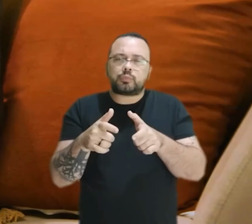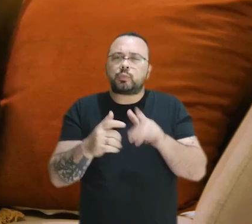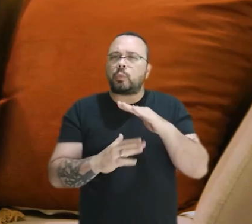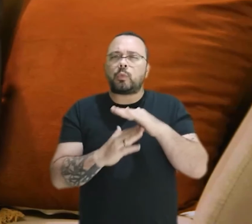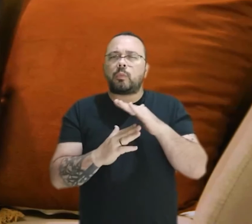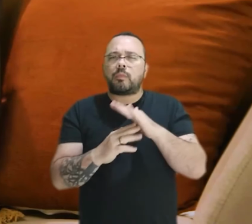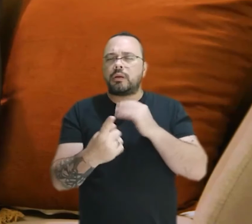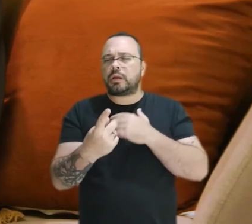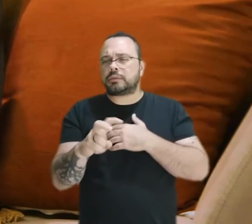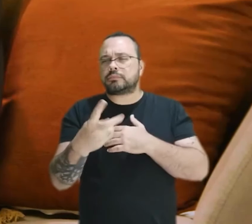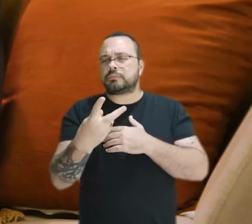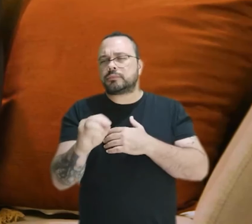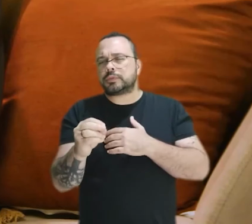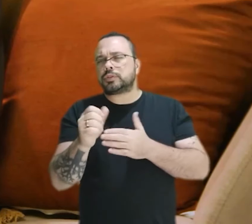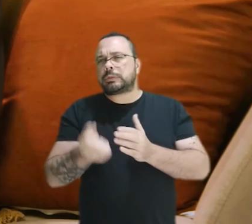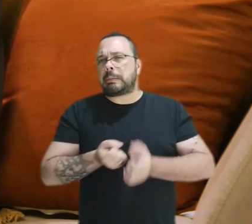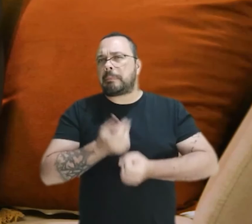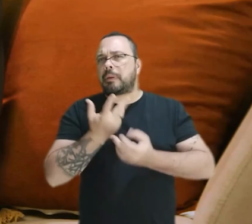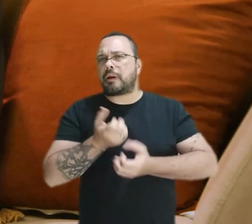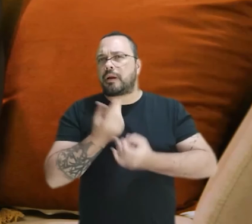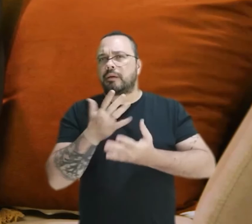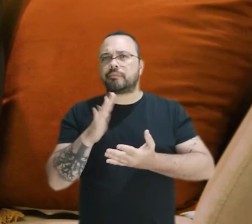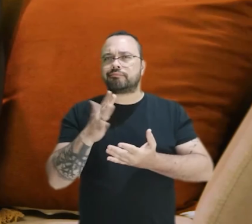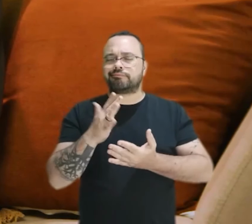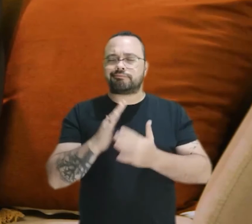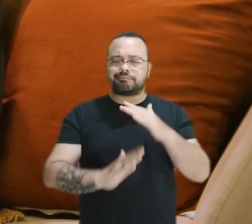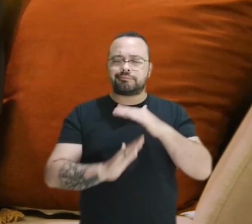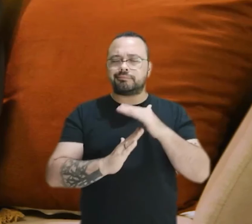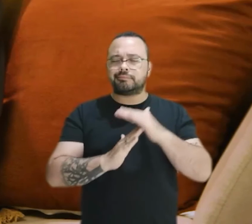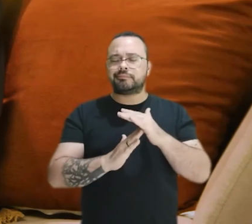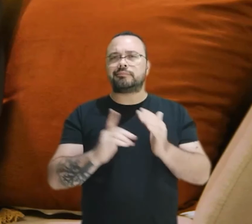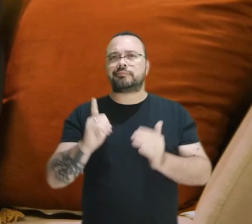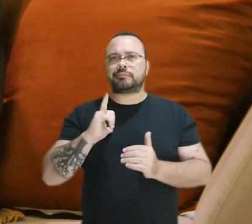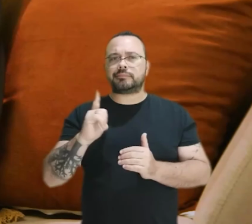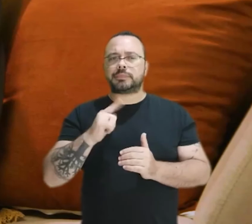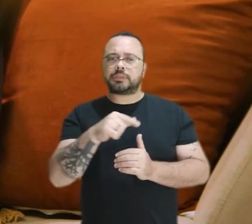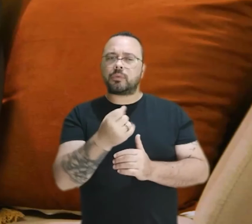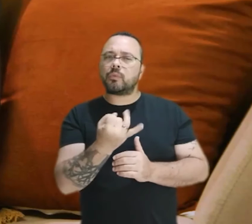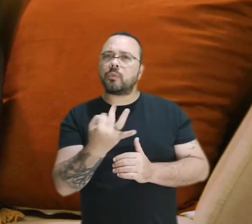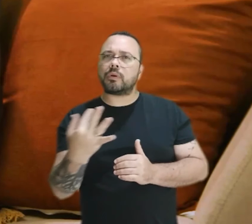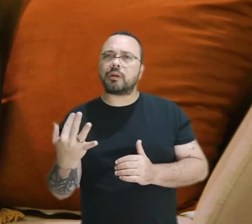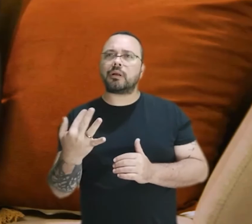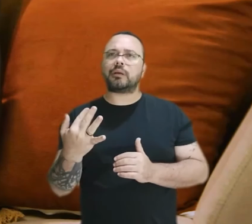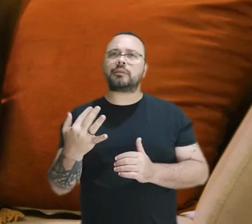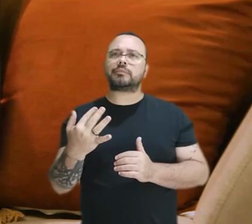20 poemas, é... que saem numa tiragem, é... mais curta,